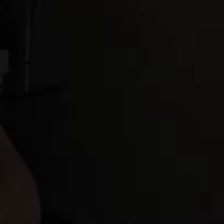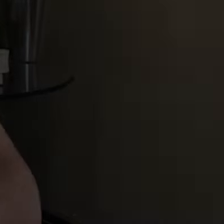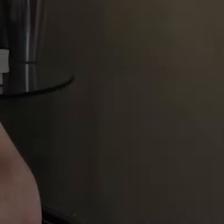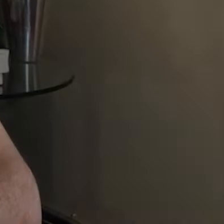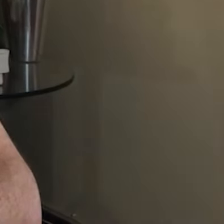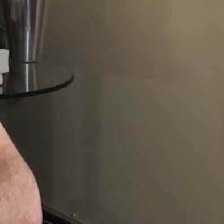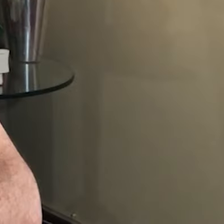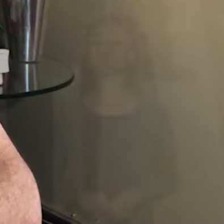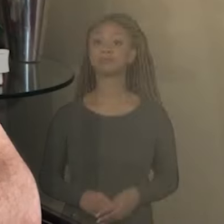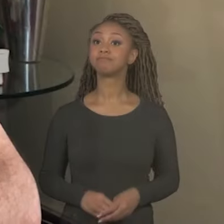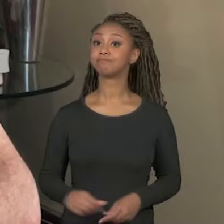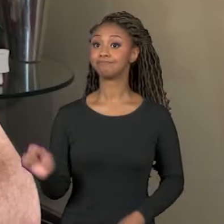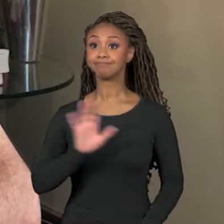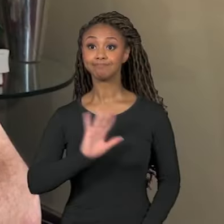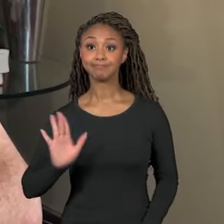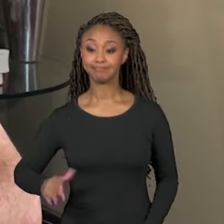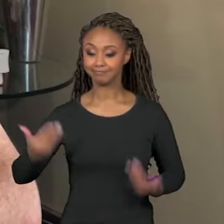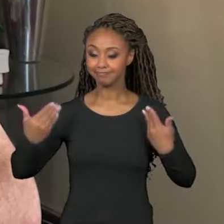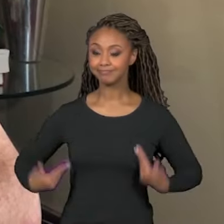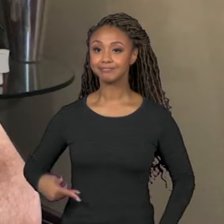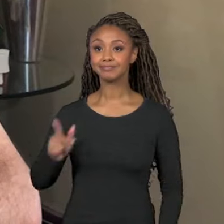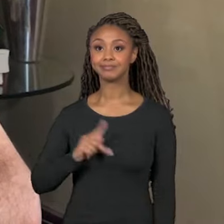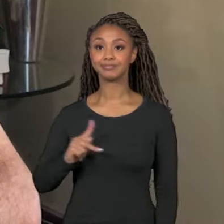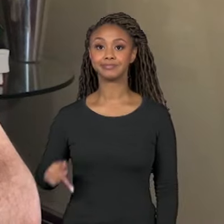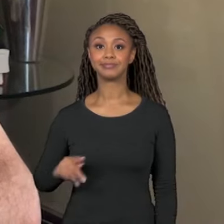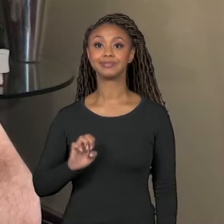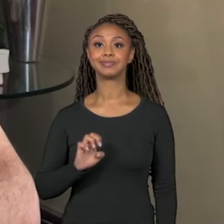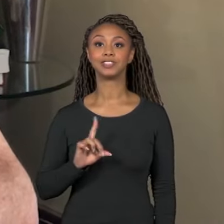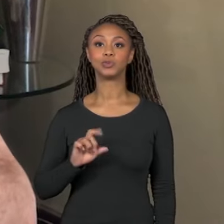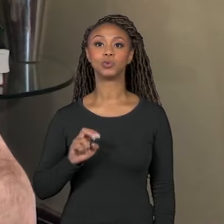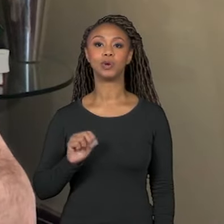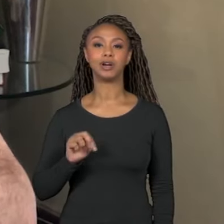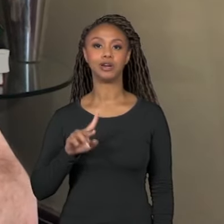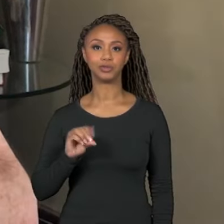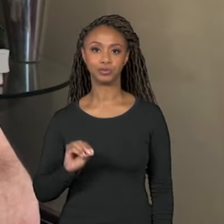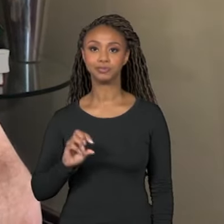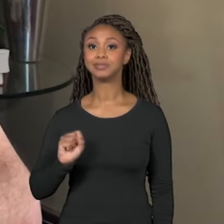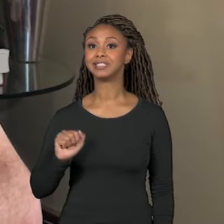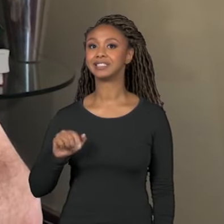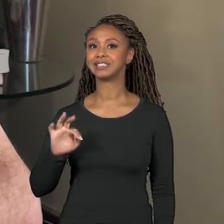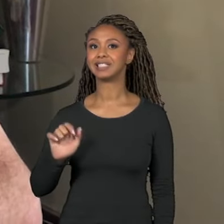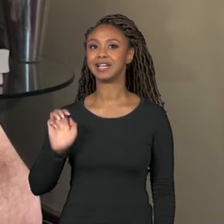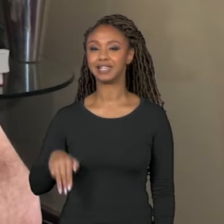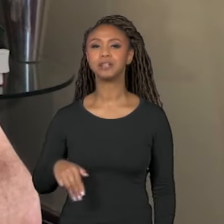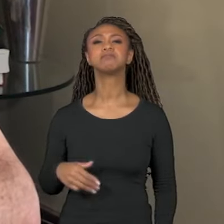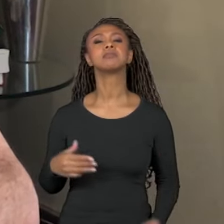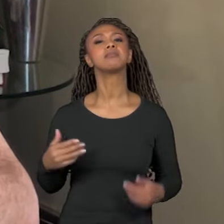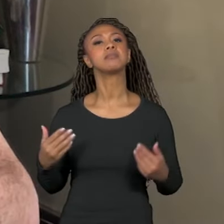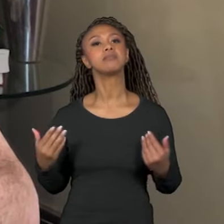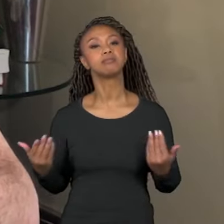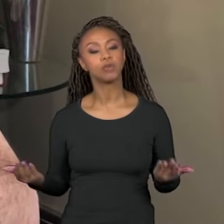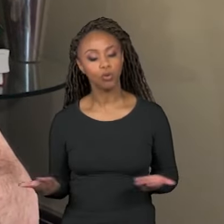[EDUARDO] OLÁ! EU SOU O PROFESSOR EDUARDO SANTAREM. NÓS VAMOS CONTINUAR COM A DISCIPLINA DE BANCO DE DADOS, ESSA AQUI É A NOSSA AULA 3.